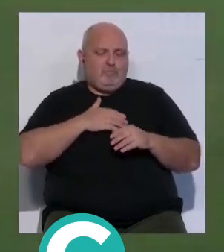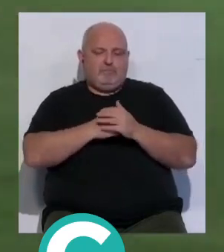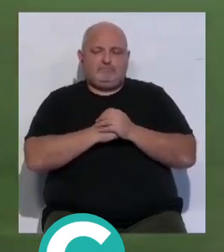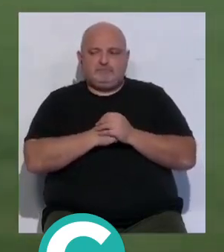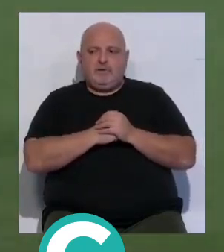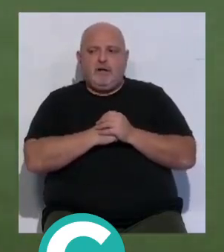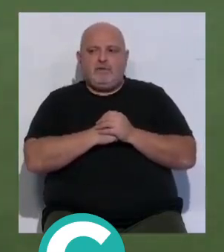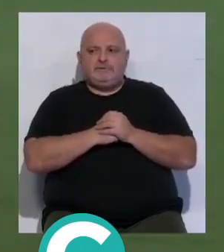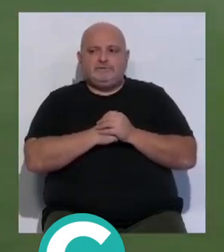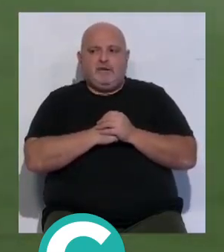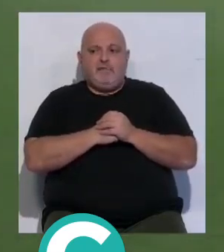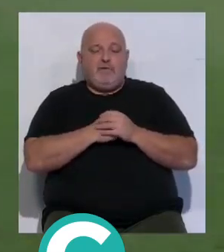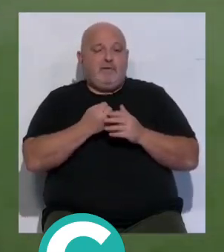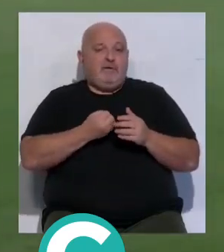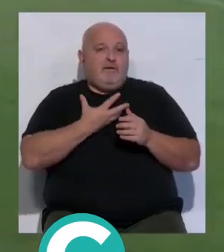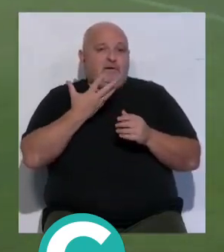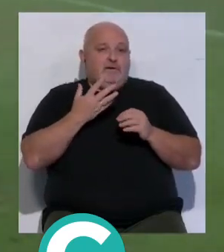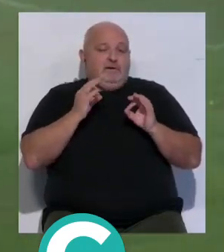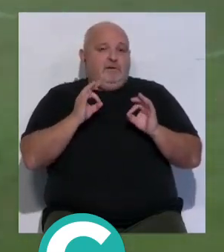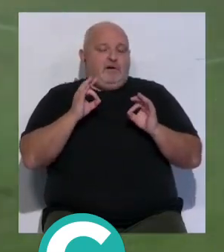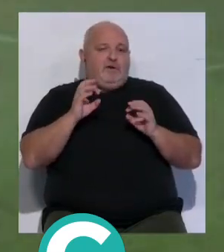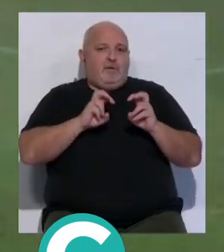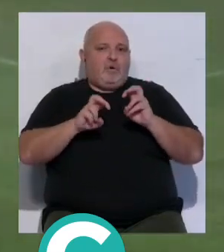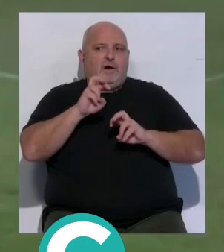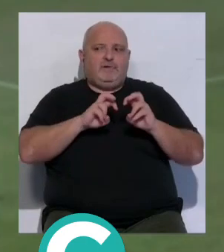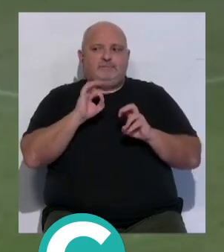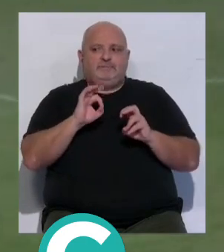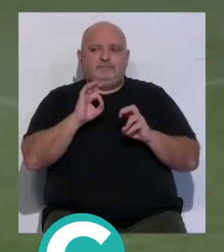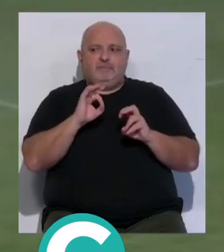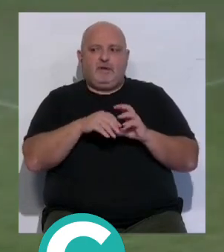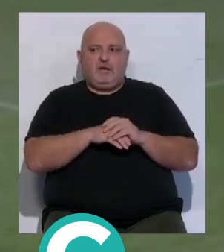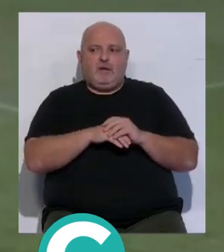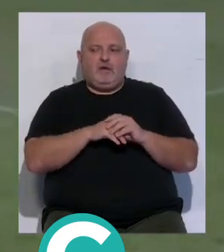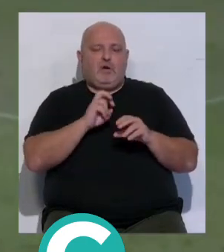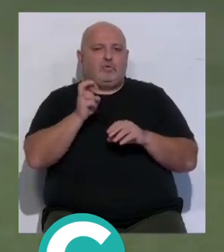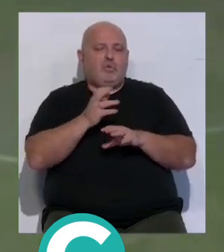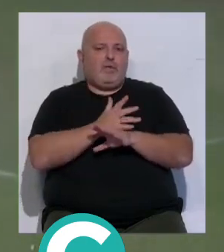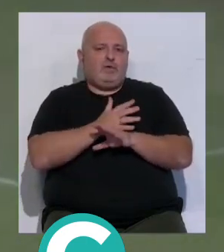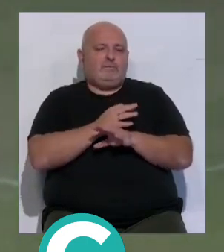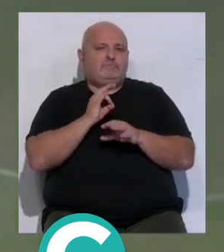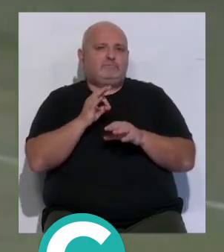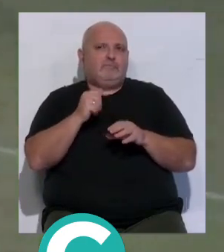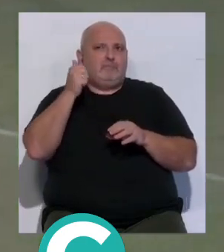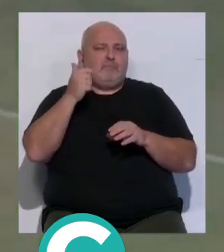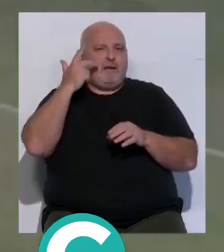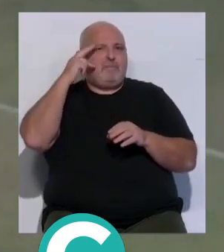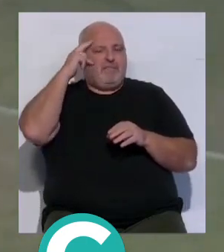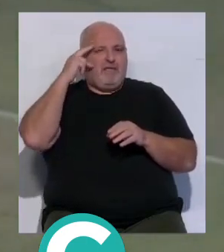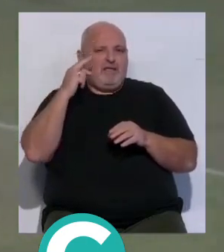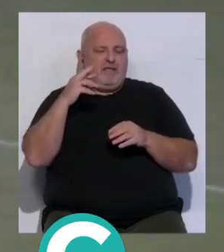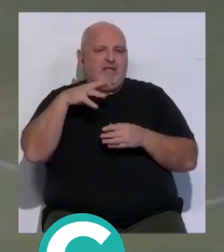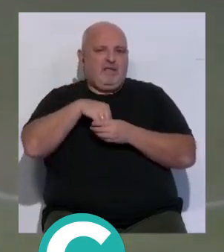indiscutiblemente igual el aficionado buscaba que otro jugador con más experiencia en la categoría